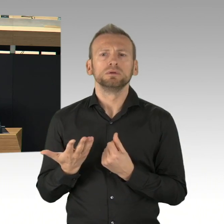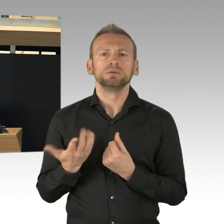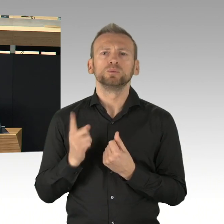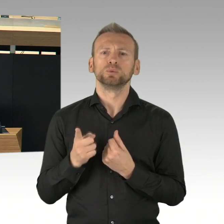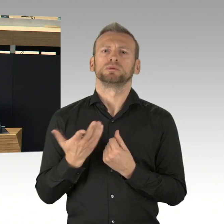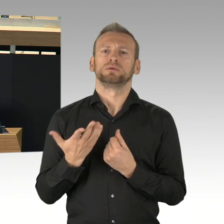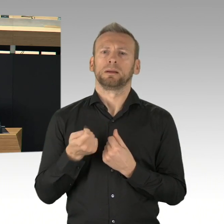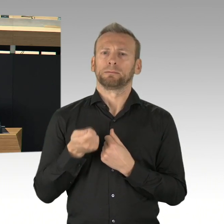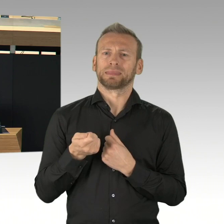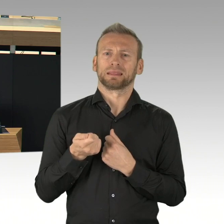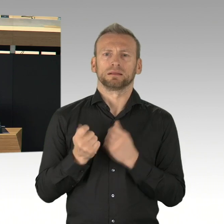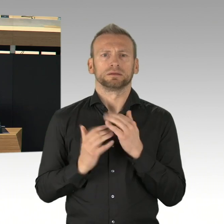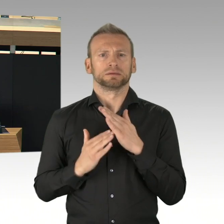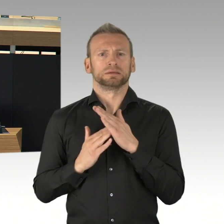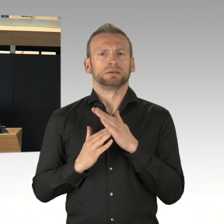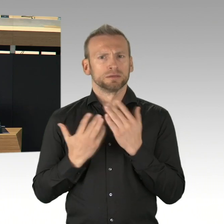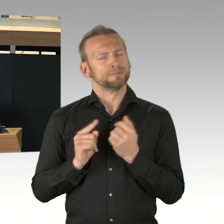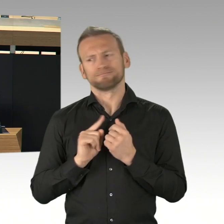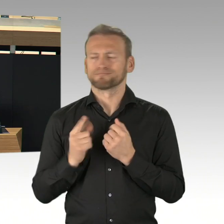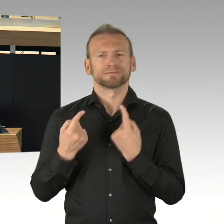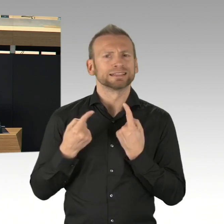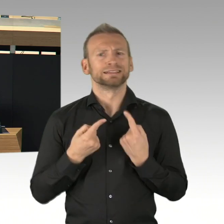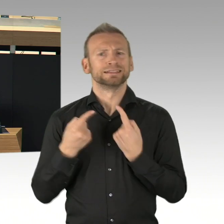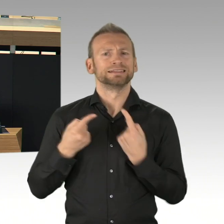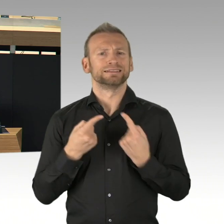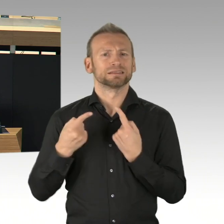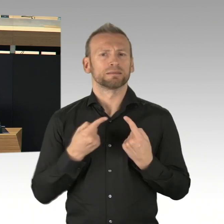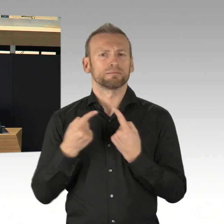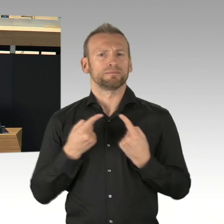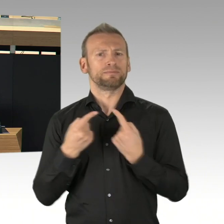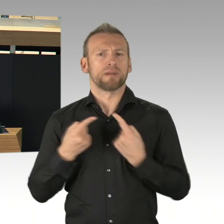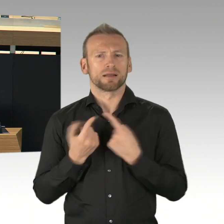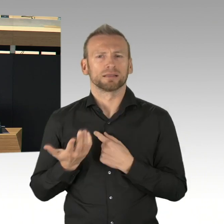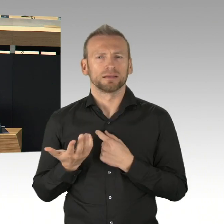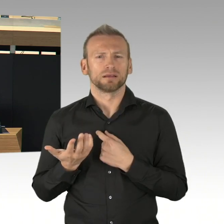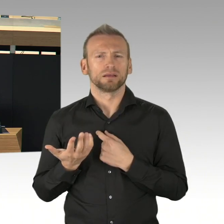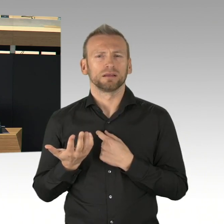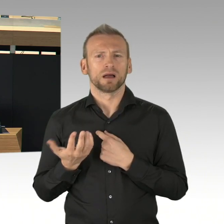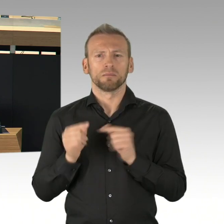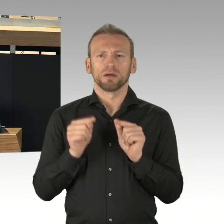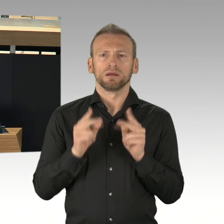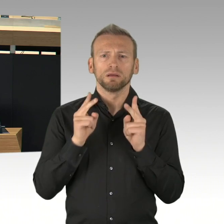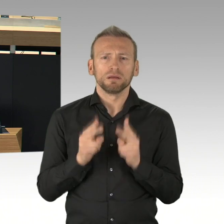Aber Ihr Mietendeckel ist und bleibt nicht das richtige Instrument.